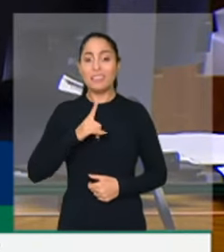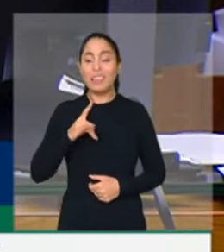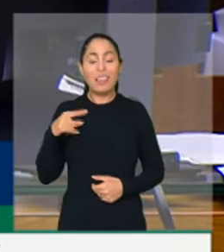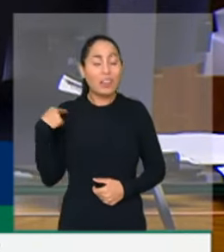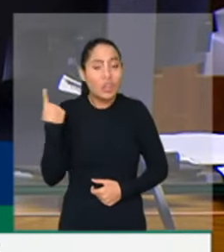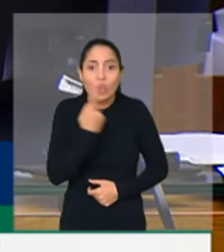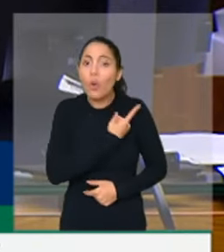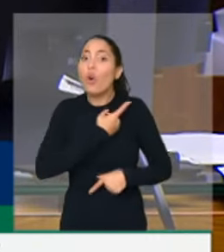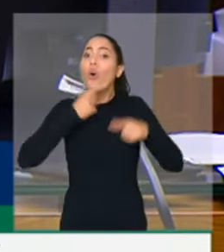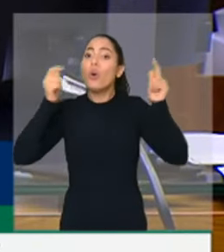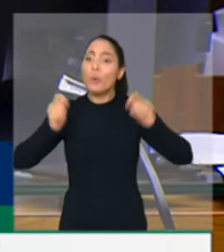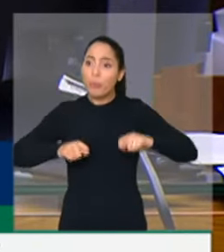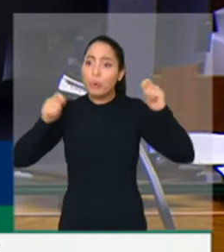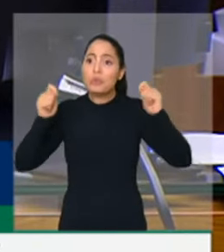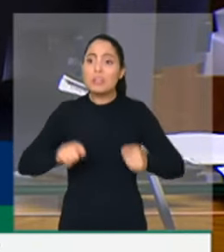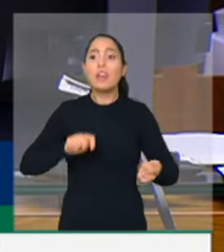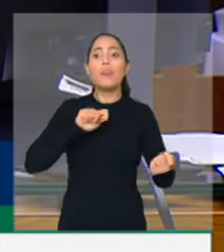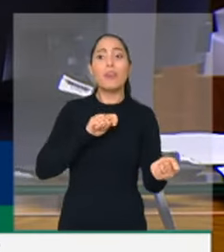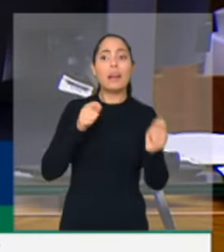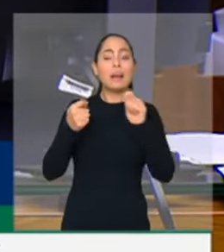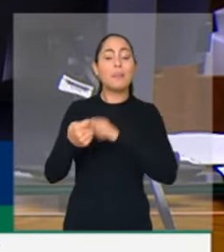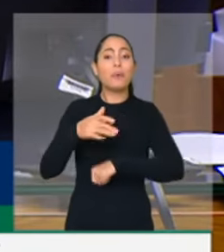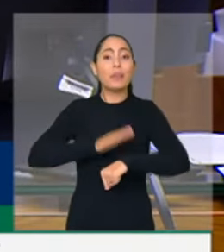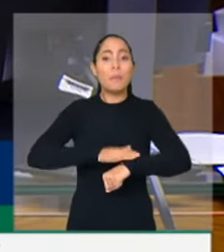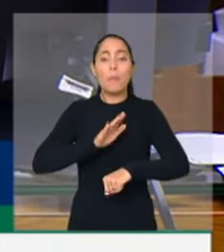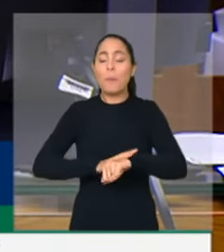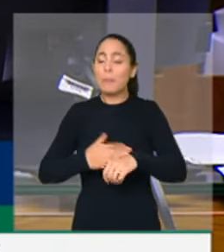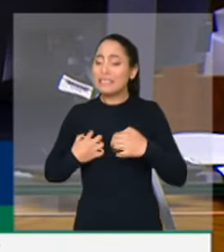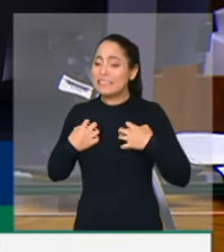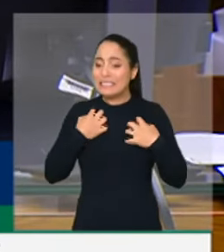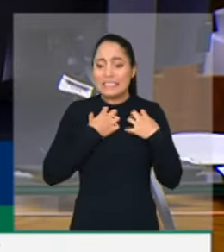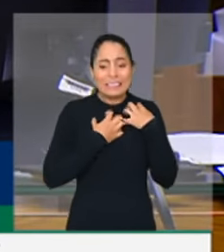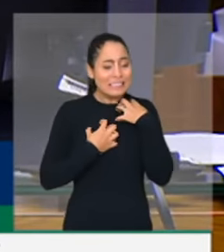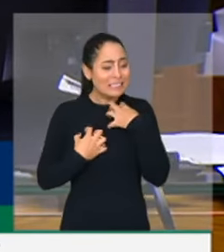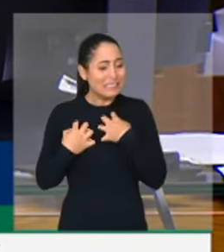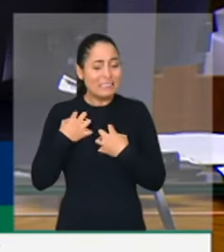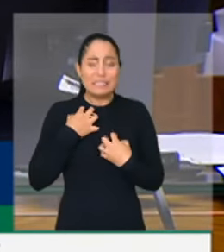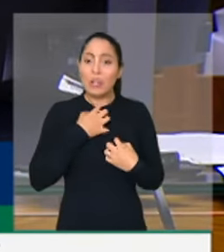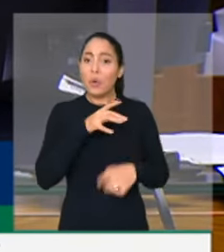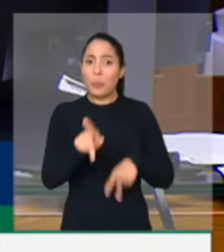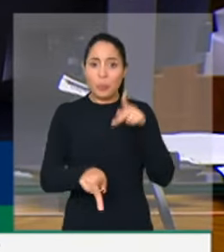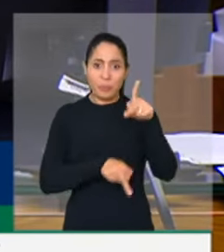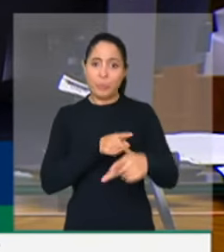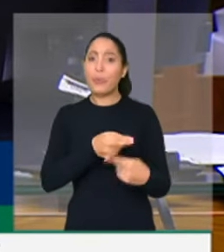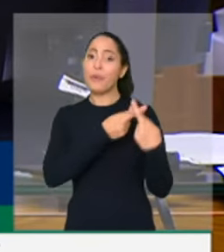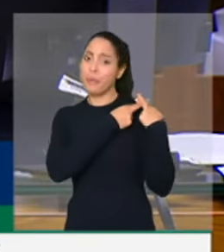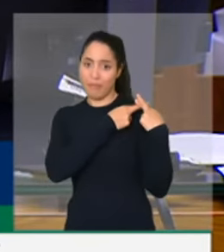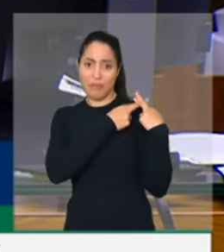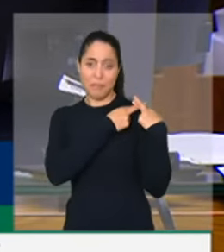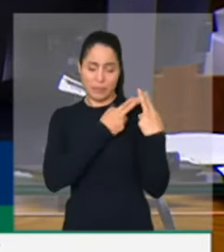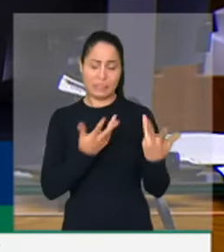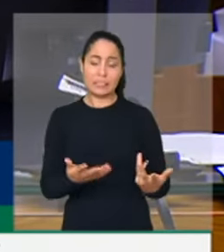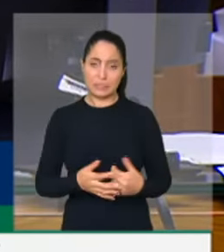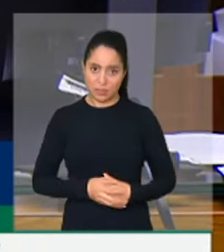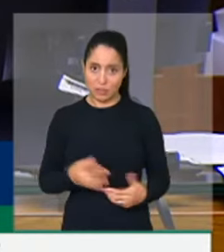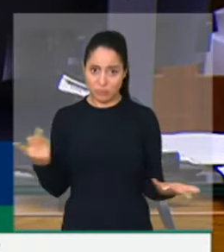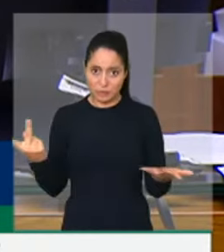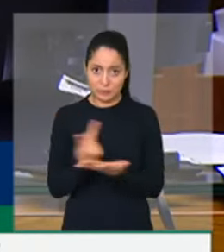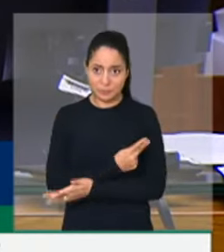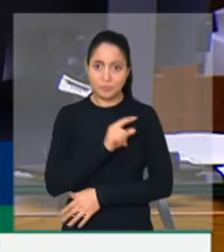ANGÚSTIA DO POVO E DE SEUS REPRESENTANTES, O DE MENOR DANO SERIA UM FREIO DE ARRUMAÇÃO, ATÉ QUE TODAS AS MEDIDAS NECESSÁRIAS E TODAS